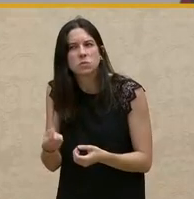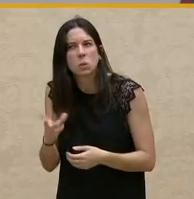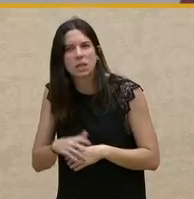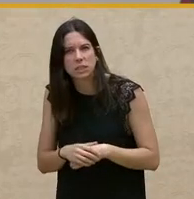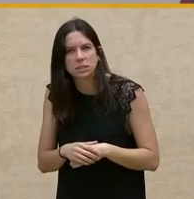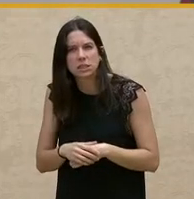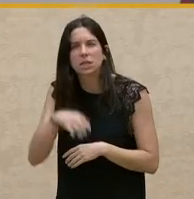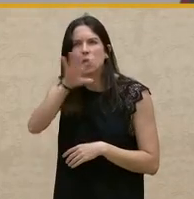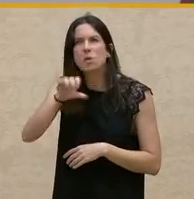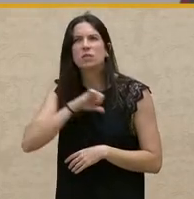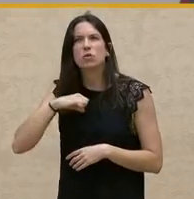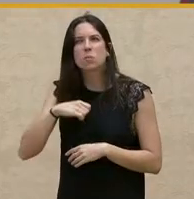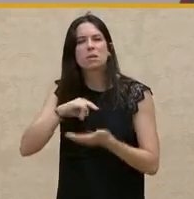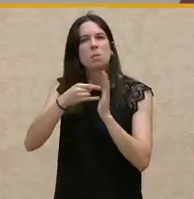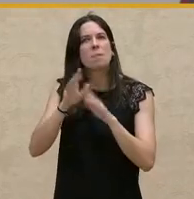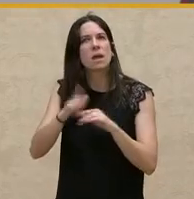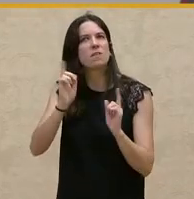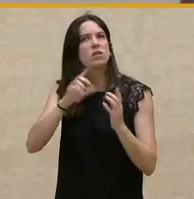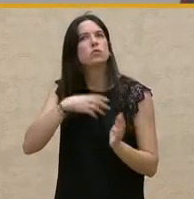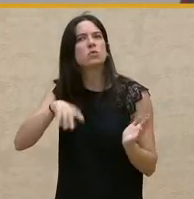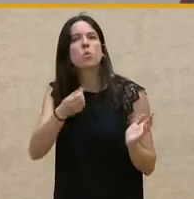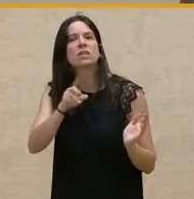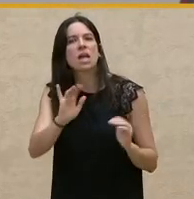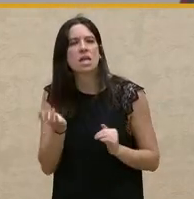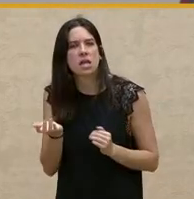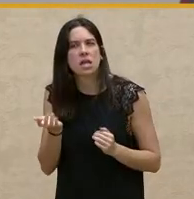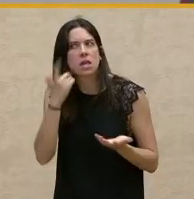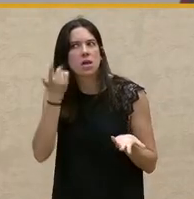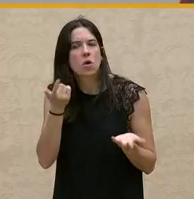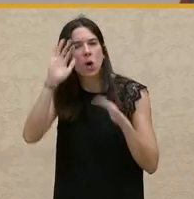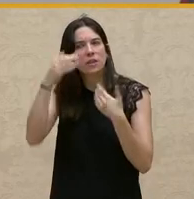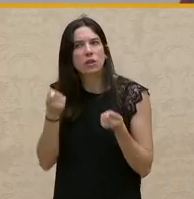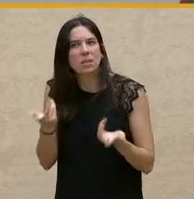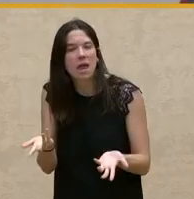tienen planes para la prevención del suicidio. O la atención temprana. Todavía no hay una ley de